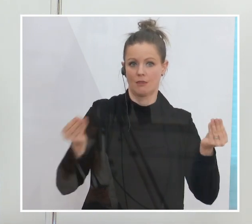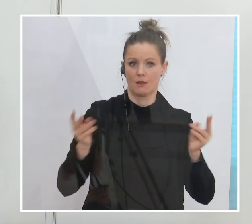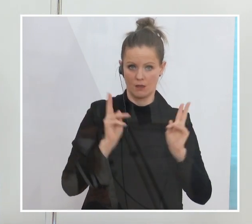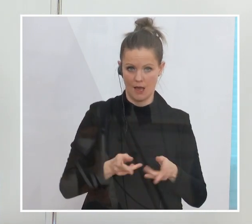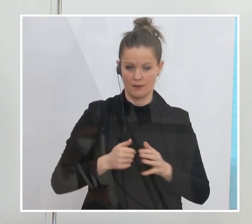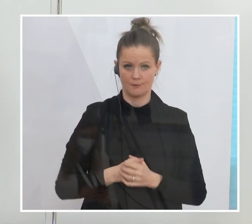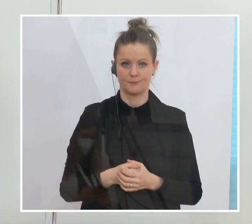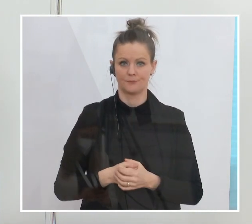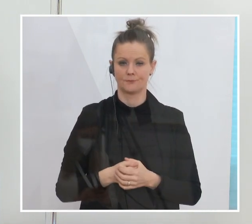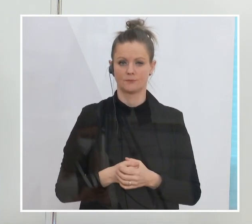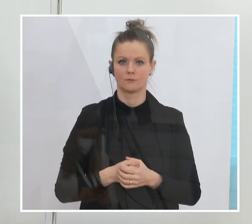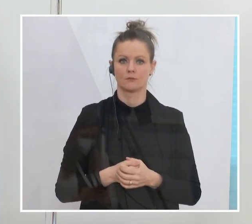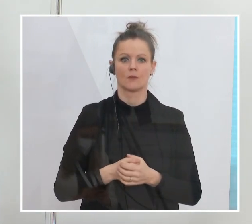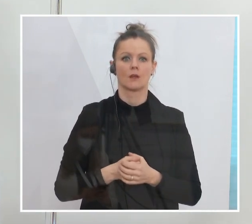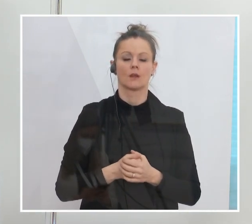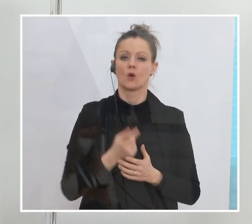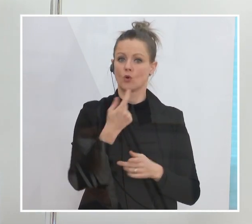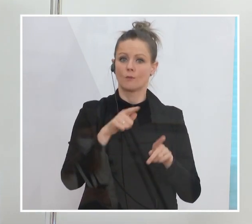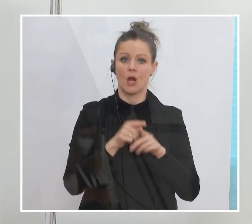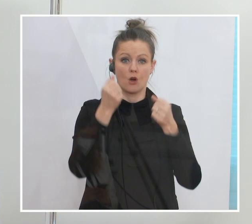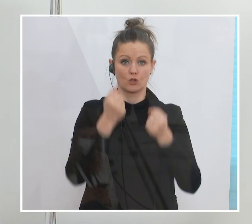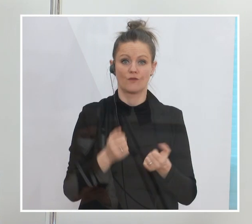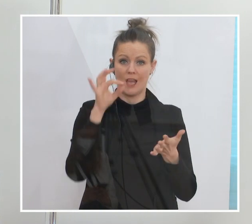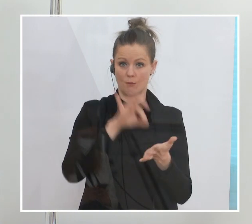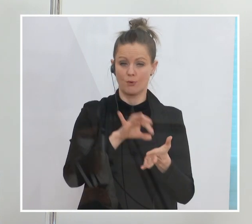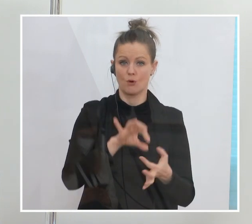da können wir wieder Schwerpunkte setzen, das wird auch wieder so sein, dass wir hier die Jugend-